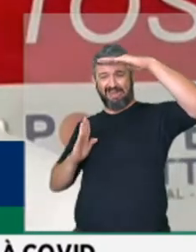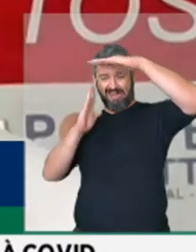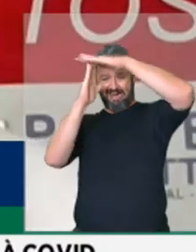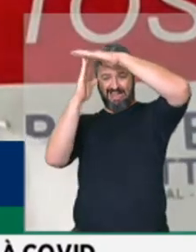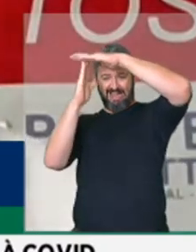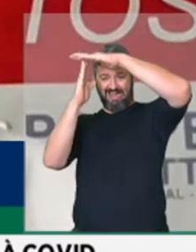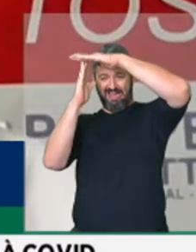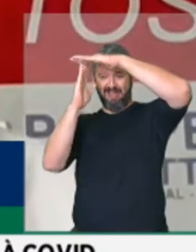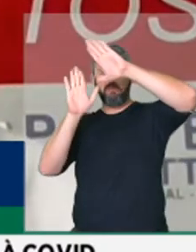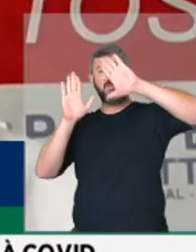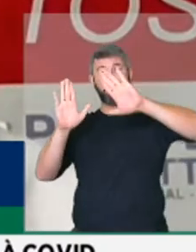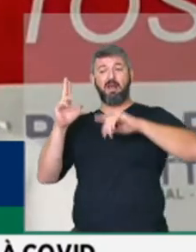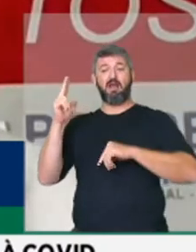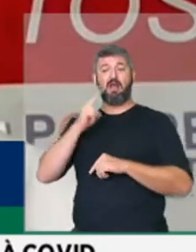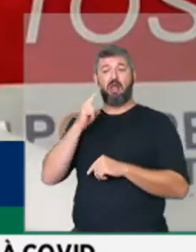PRECISA FALAR ALTO. BASTA... DIZER OS NÚMEROS. PORQUE OS